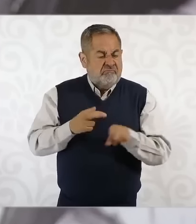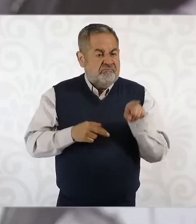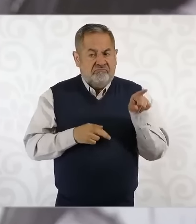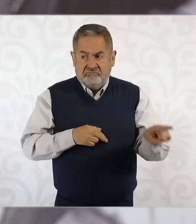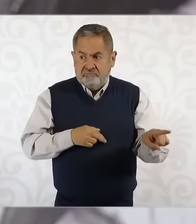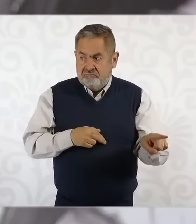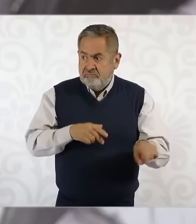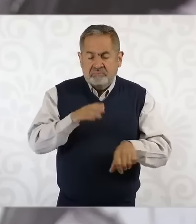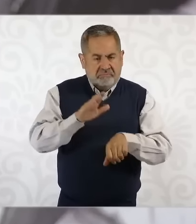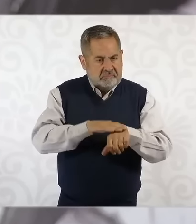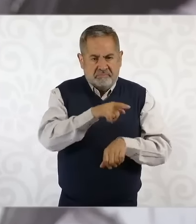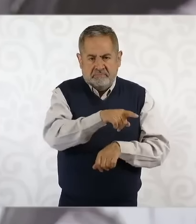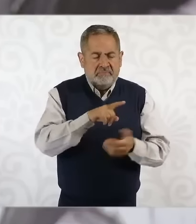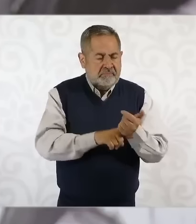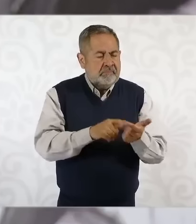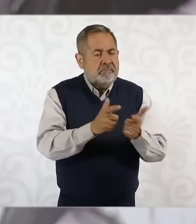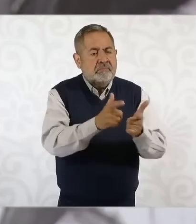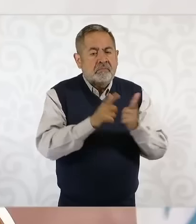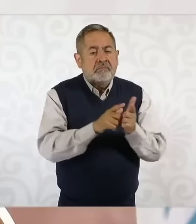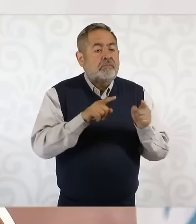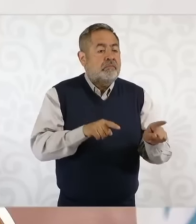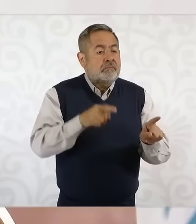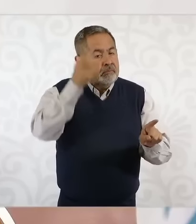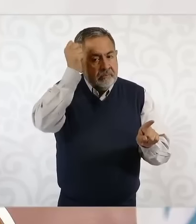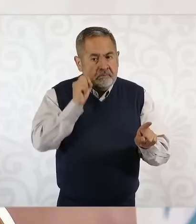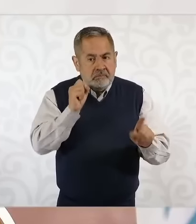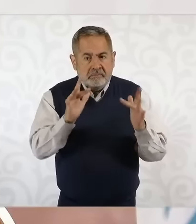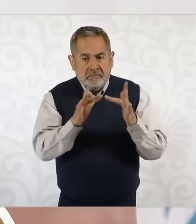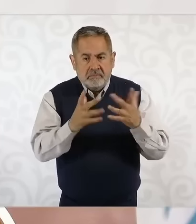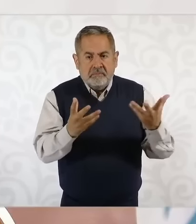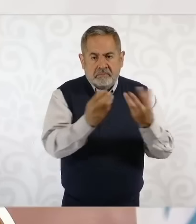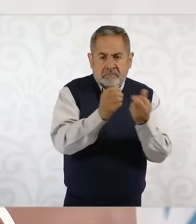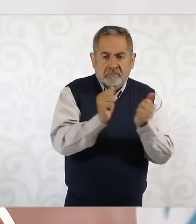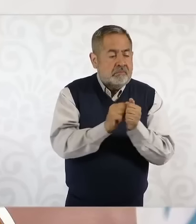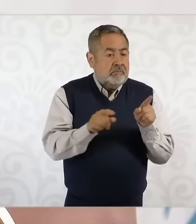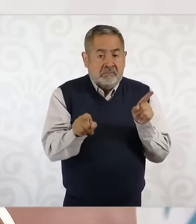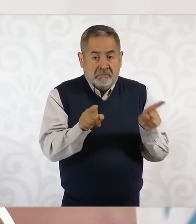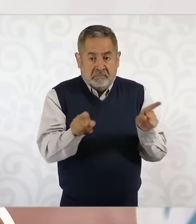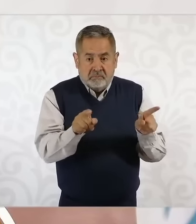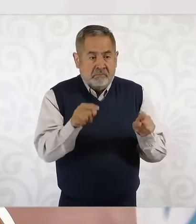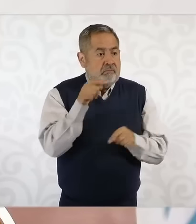directo con una facción del cártel de Sinaloa, específicamente con con los Chapos. Eso no lo